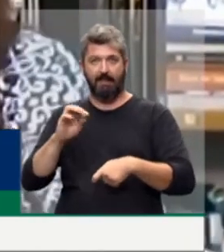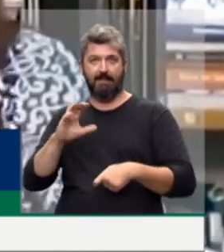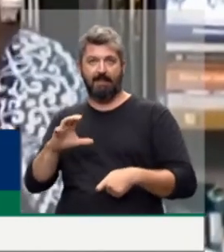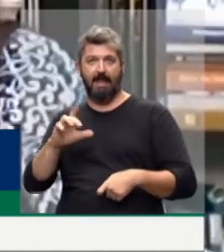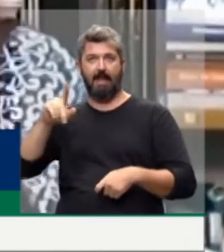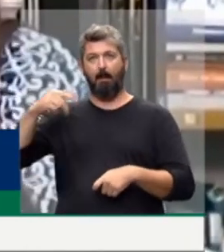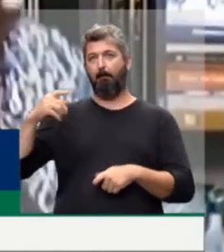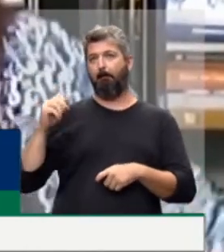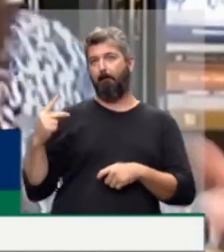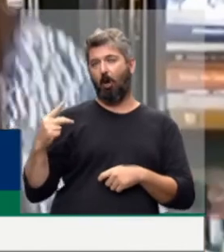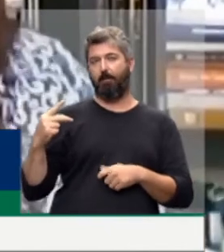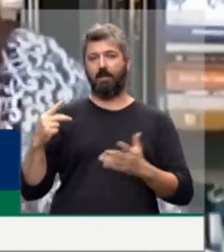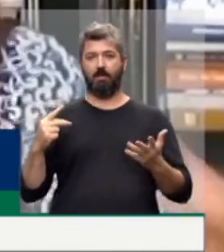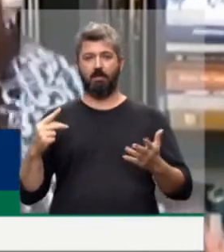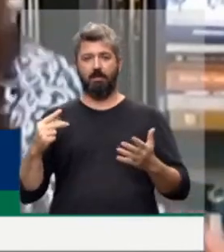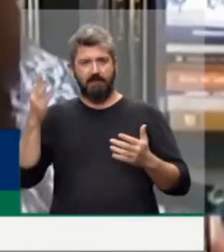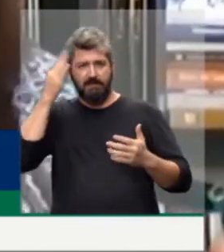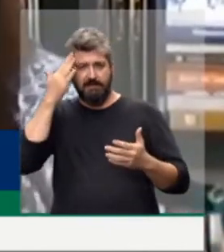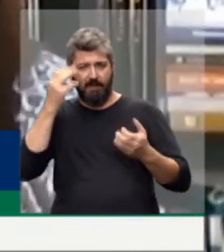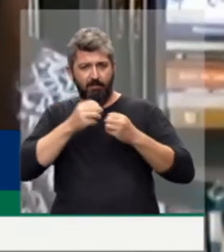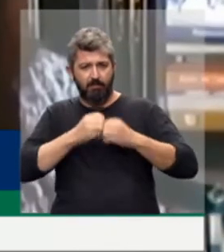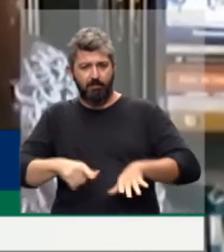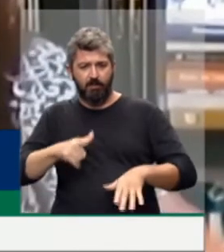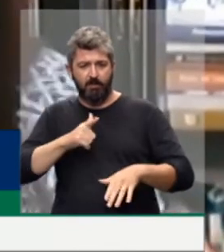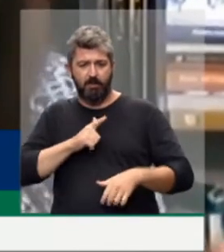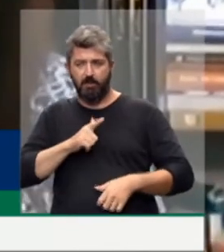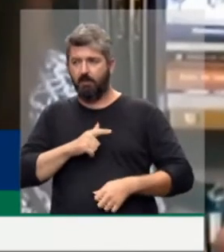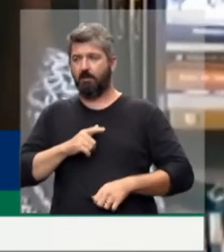CONVIDADO A DISCURSAR, EU FICO PASMA COM OS DO AGRONEGÓCIO, O AGRO QUE É TECH, QUE É